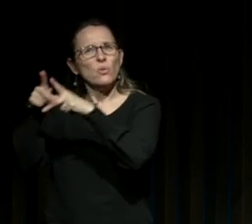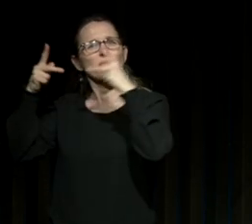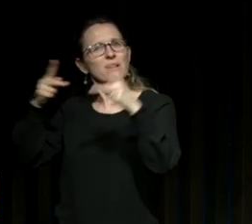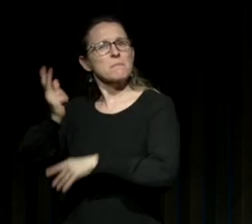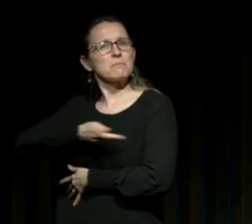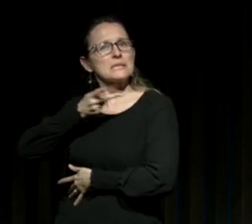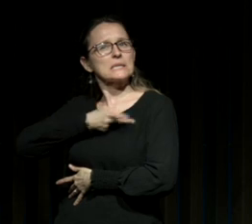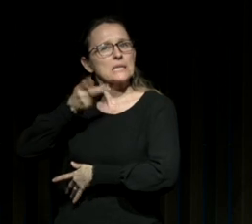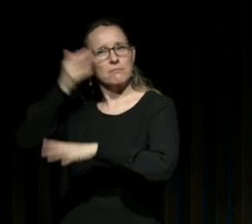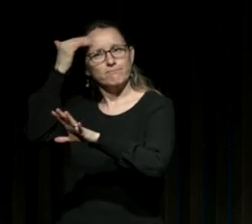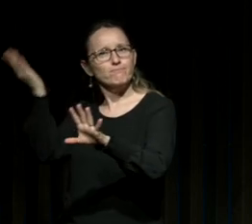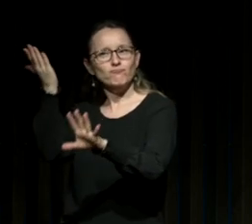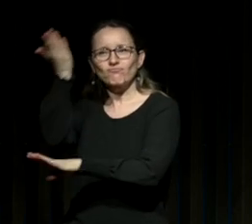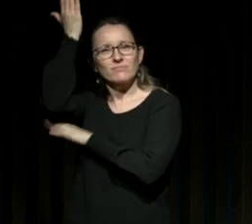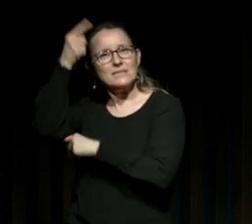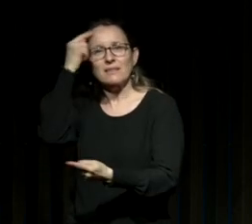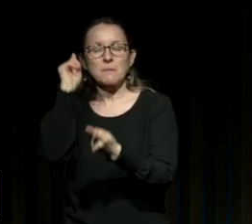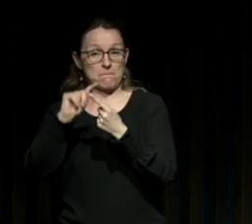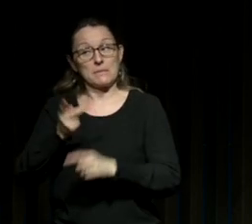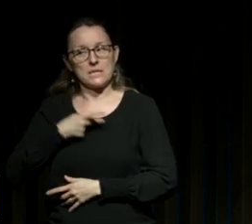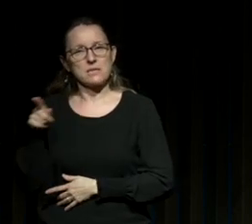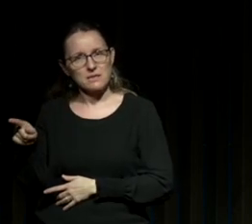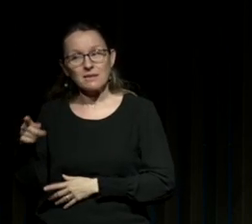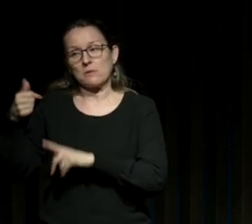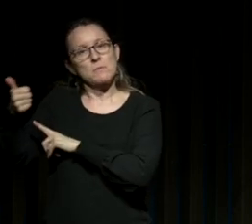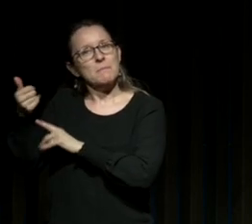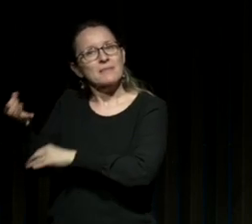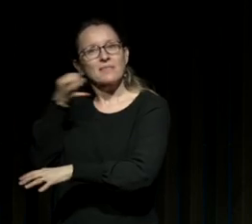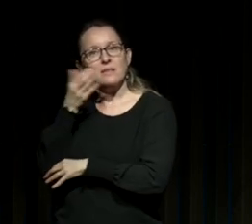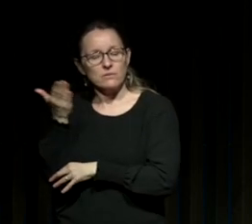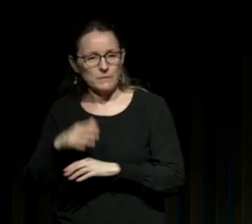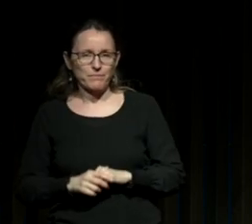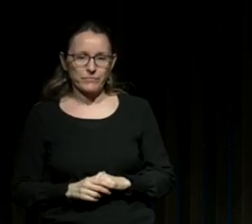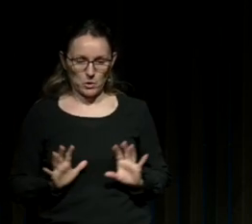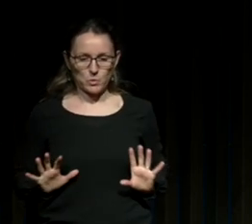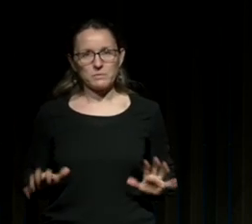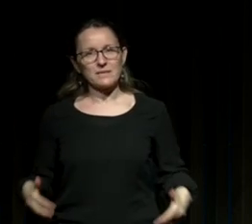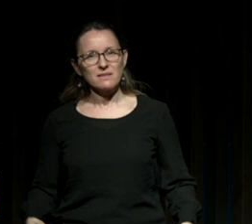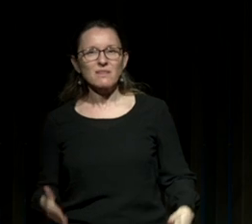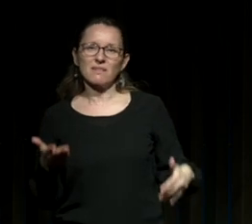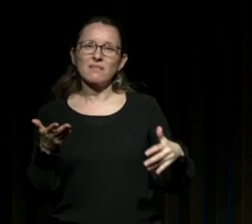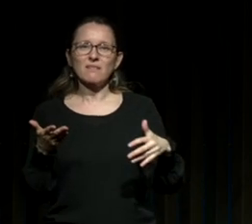très prestigieux sur le plan médical et qui écrit l'obésité est souvent relais c'est au fond de la